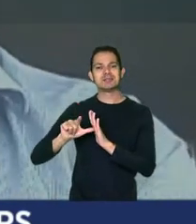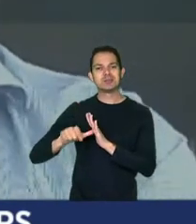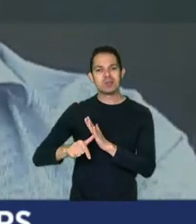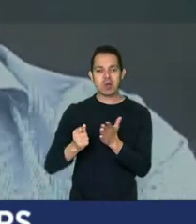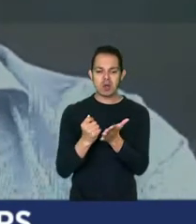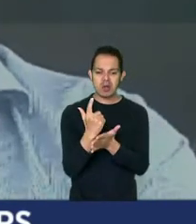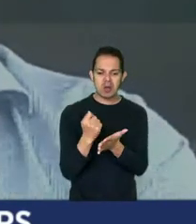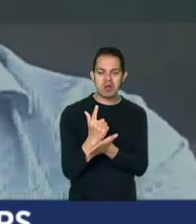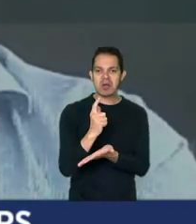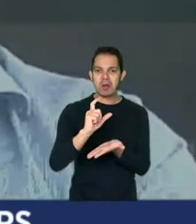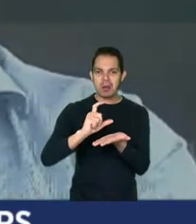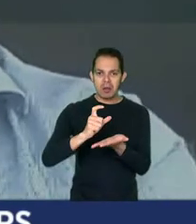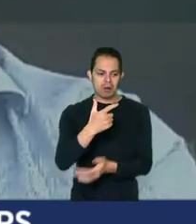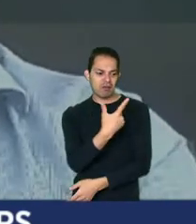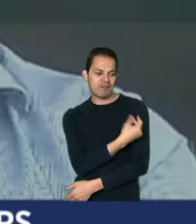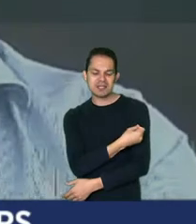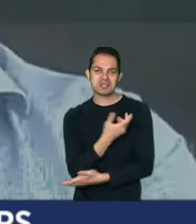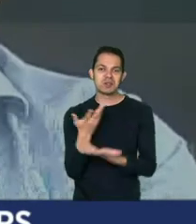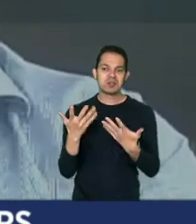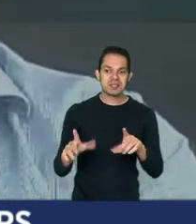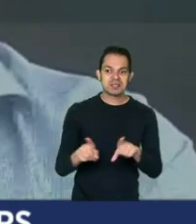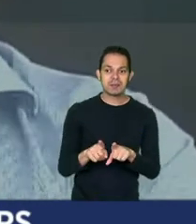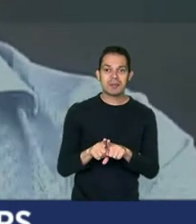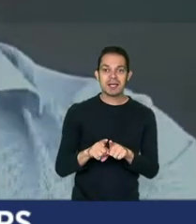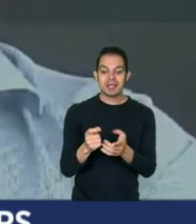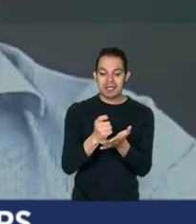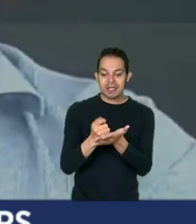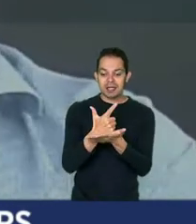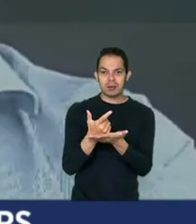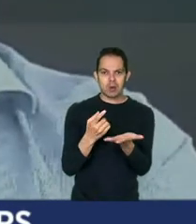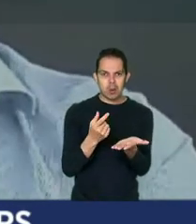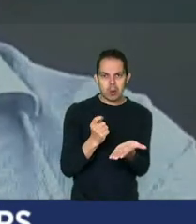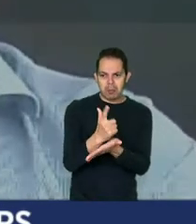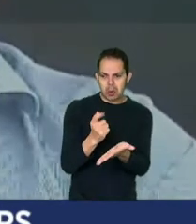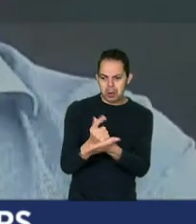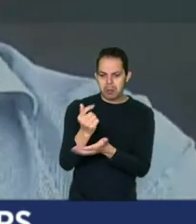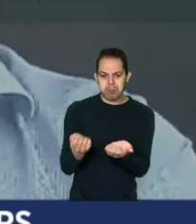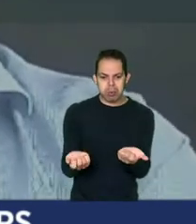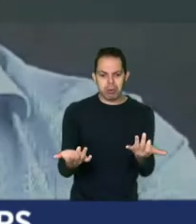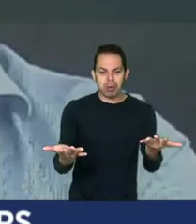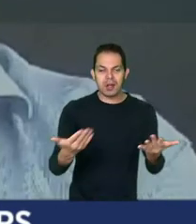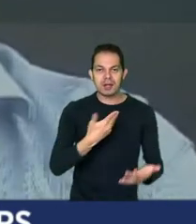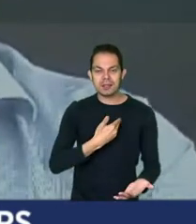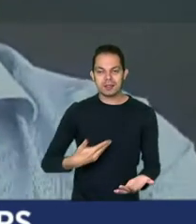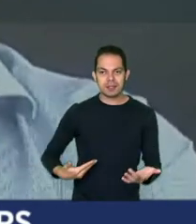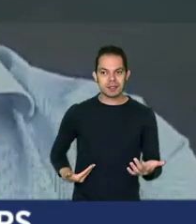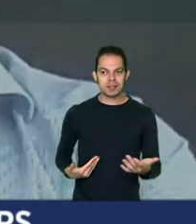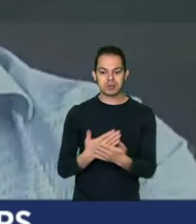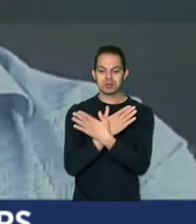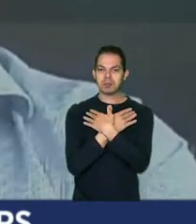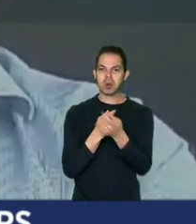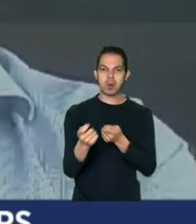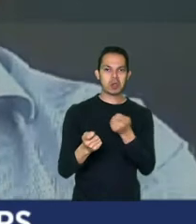PIOR. AQUI O GOVERNO ATRASOU E BOICOTOU A COMPRA DA VACINA, AQUI O GOVERNO GASTOU DINHEIRO COM CLOROQUINA, AQUI O GOVERNO NÃO AGIU PARA CONTER O DESEMPREGO, AO CONTRÁRIO,